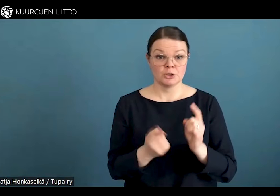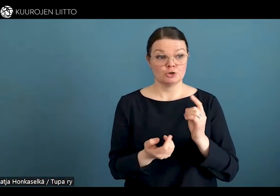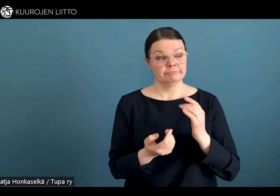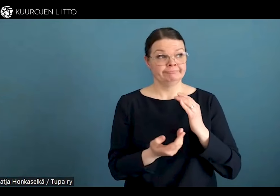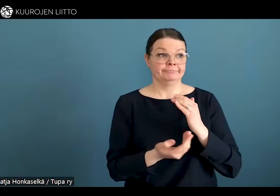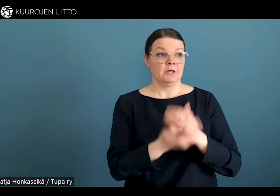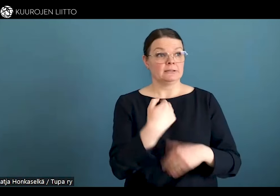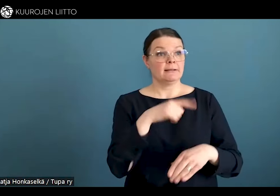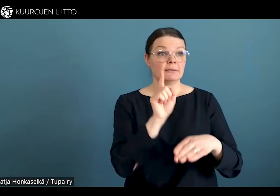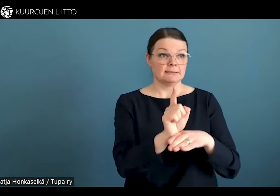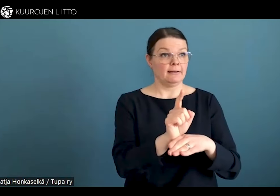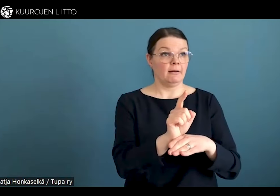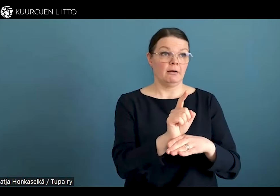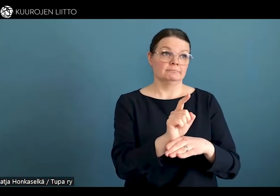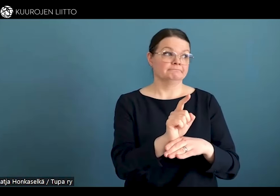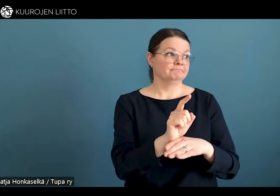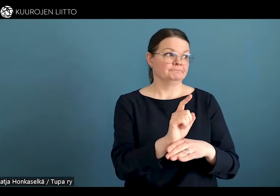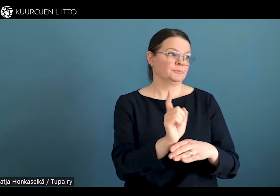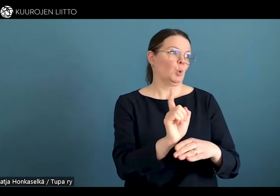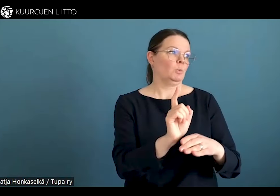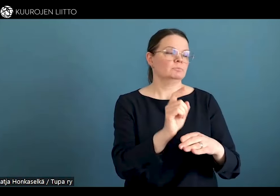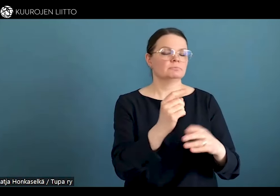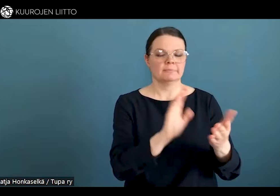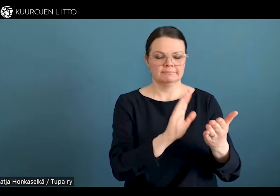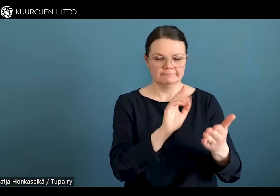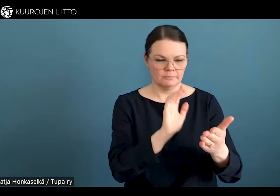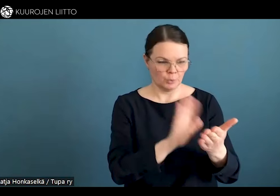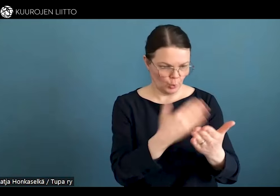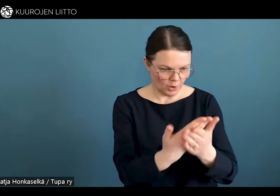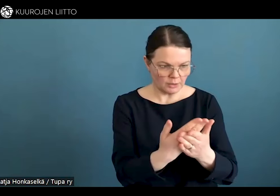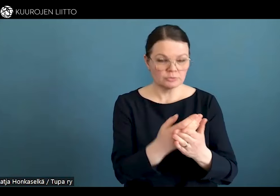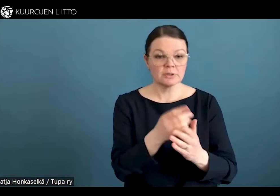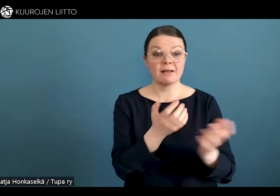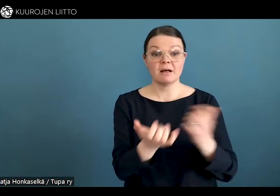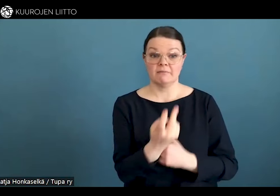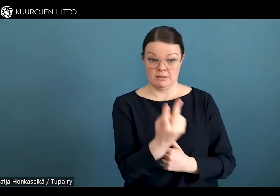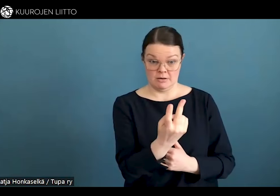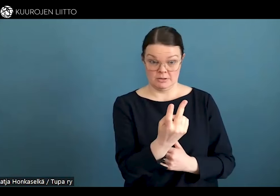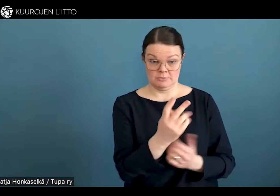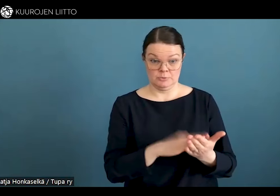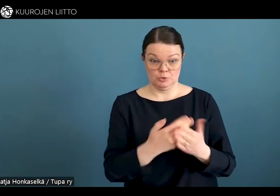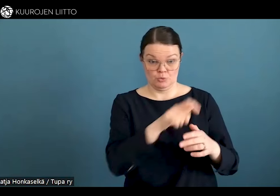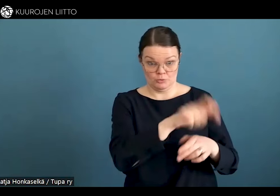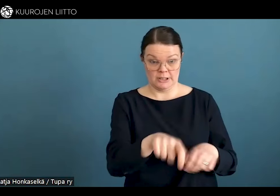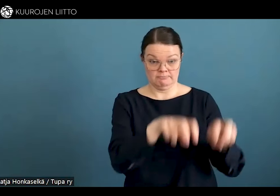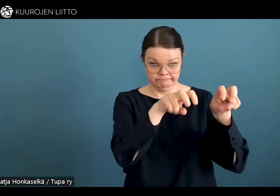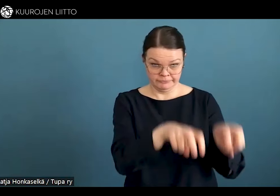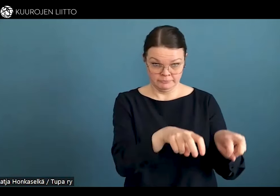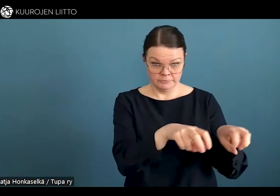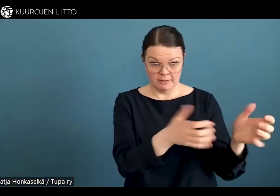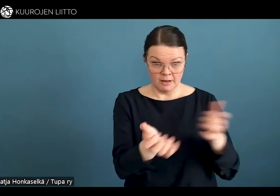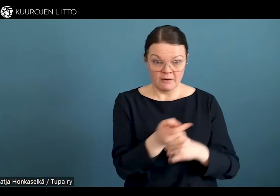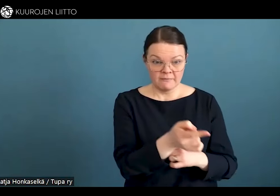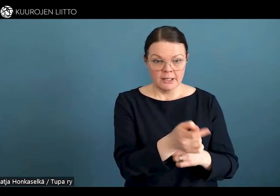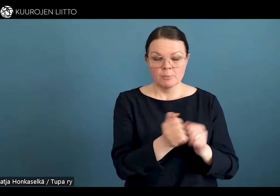Jos asiakkaalla on tarve kahdelle tulkille ja hän tekee tilauksen, -